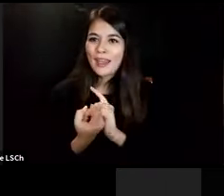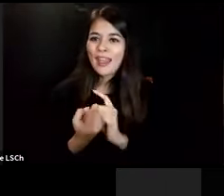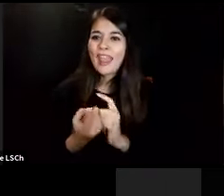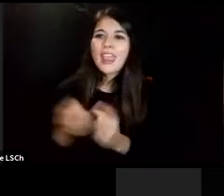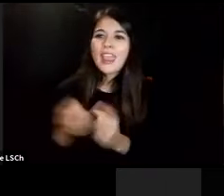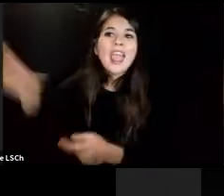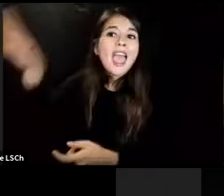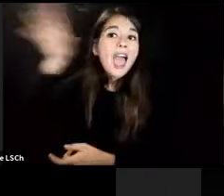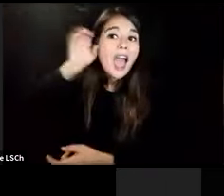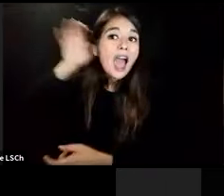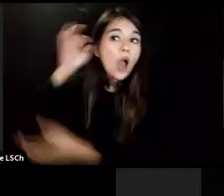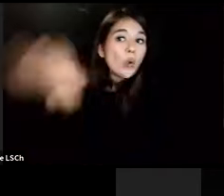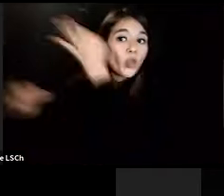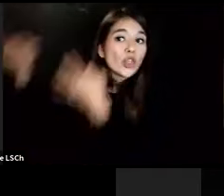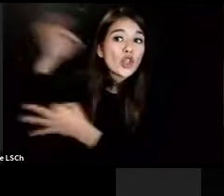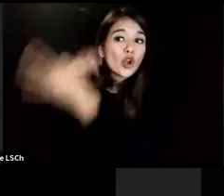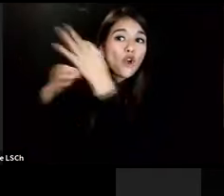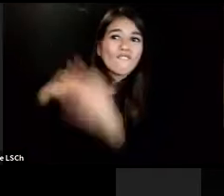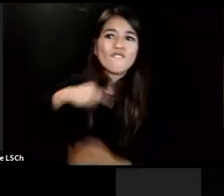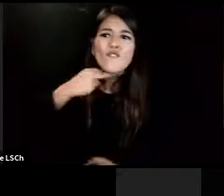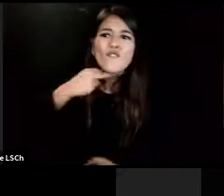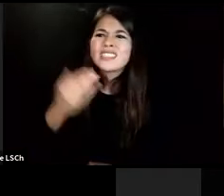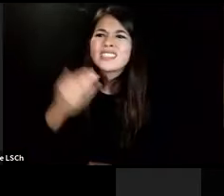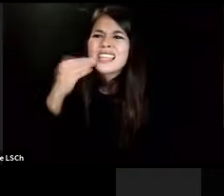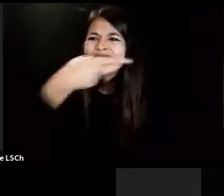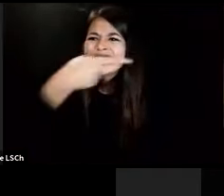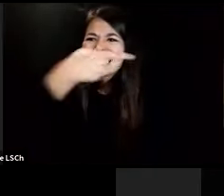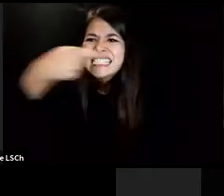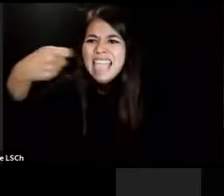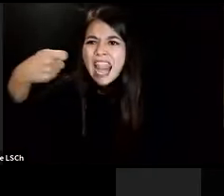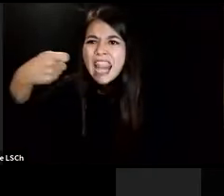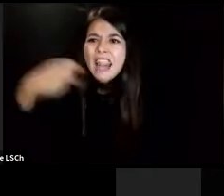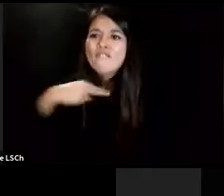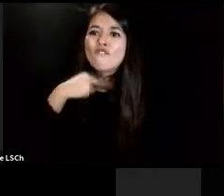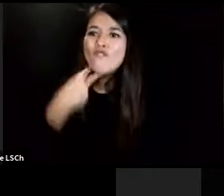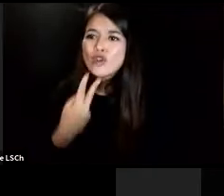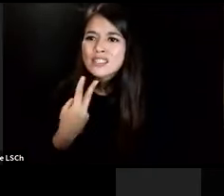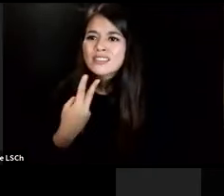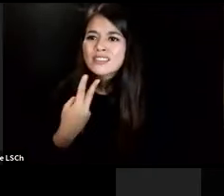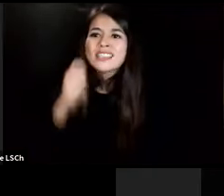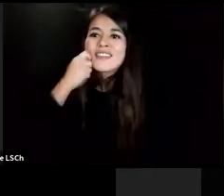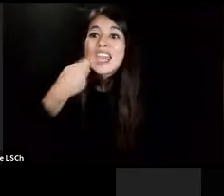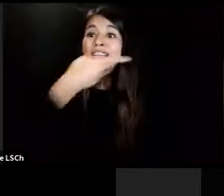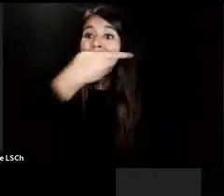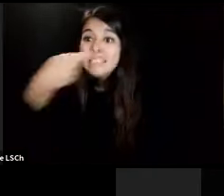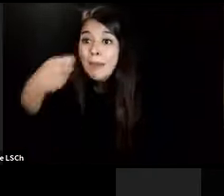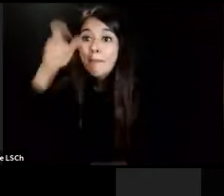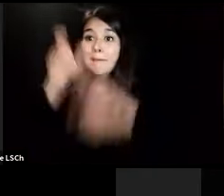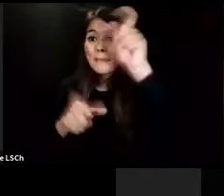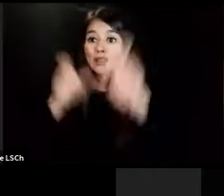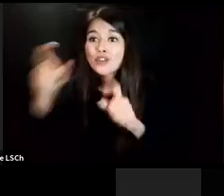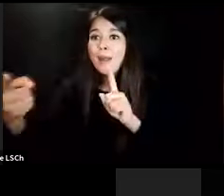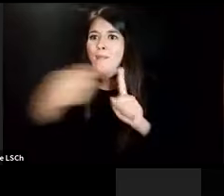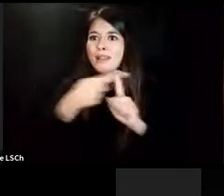distintas voces. Más de 100 voces, más de 100 personas participaron en la grabación de ese audiolibro. Incluso más.